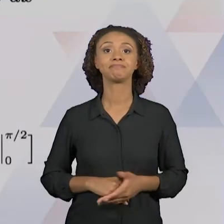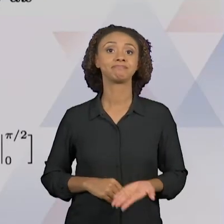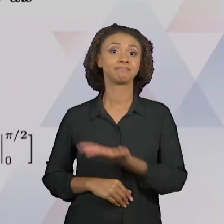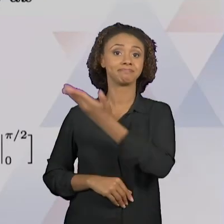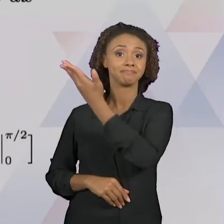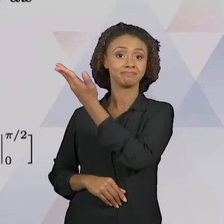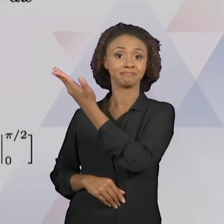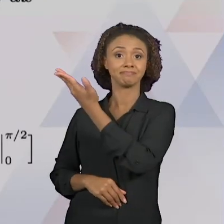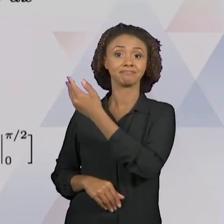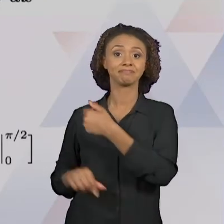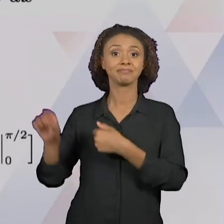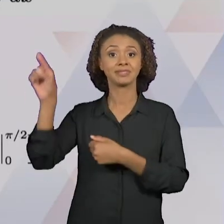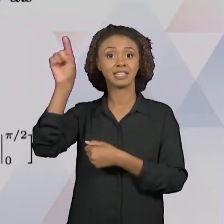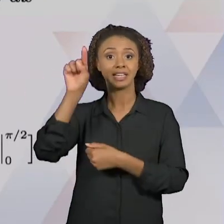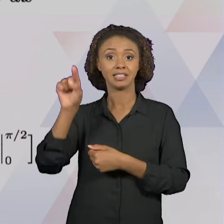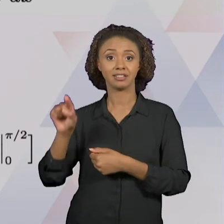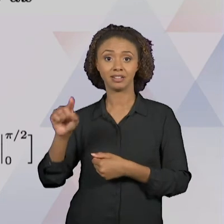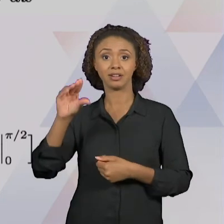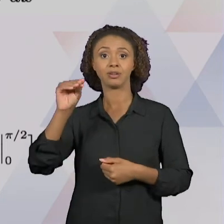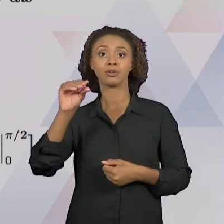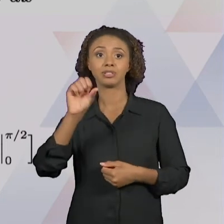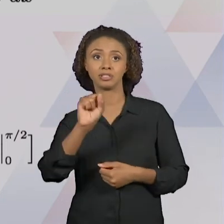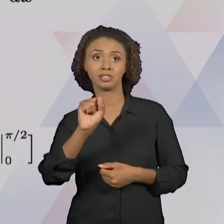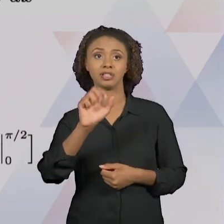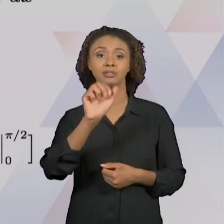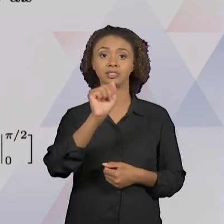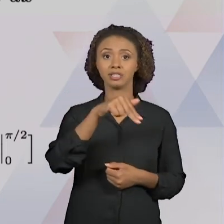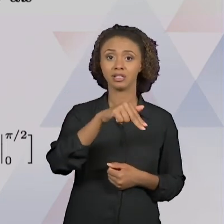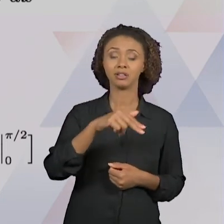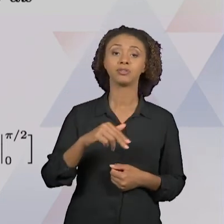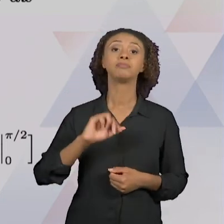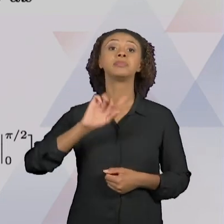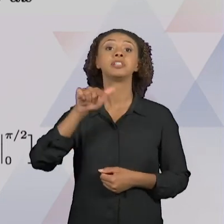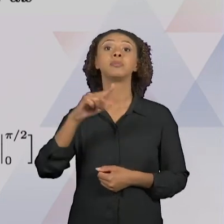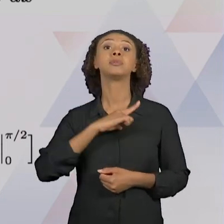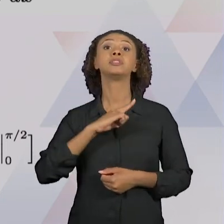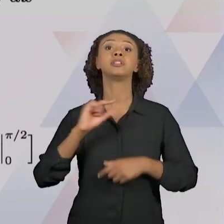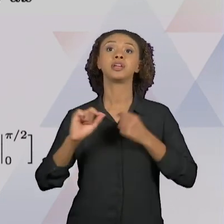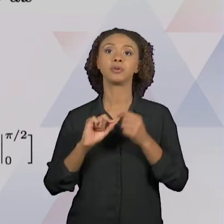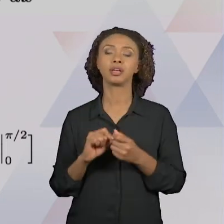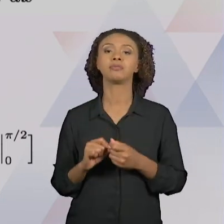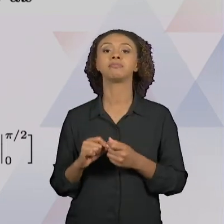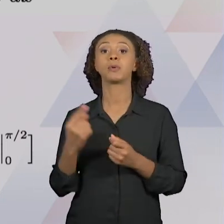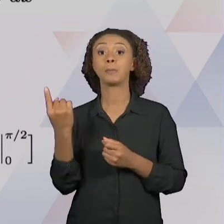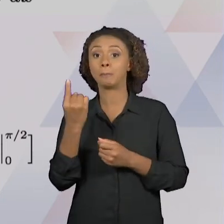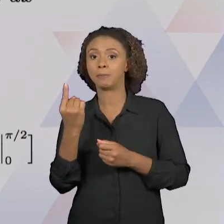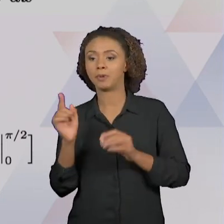SENO E COSSENO E AÍ A GENTE VAI TER UMA PRIMEIRA PARCELA ENVOLVENDO A SOMA E UMA OUTRA PARCELA